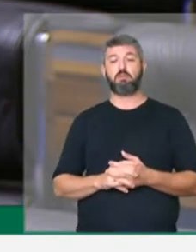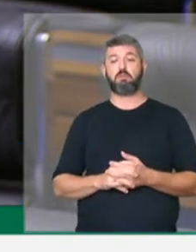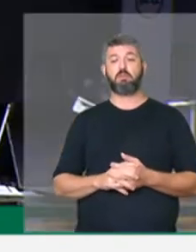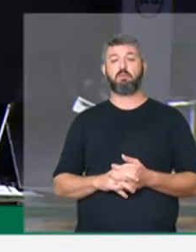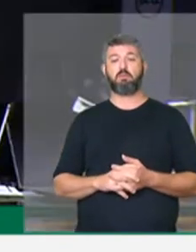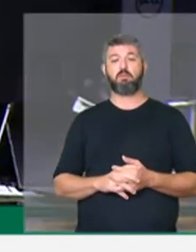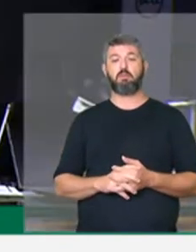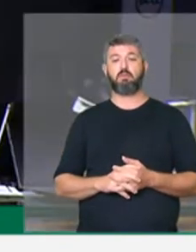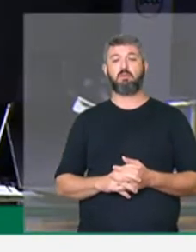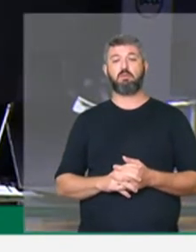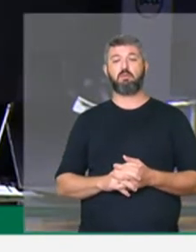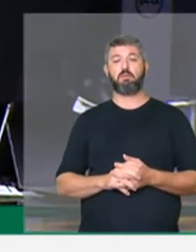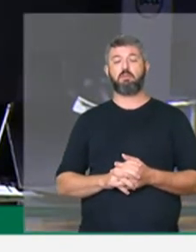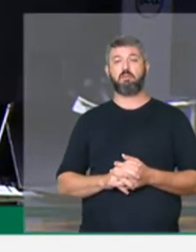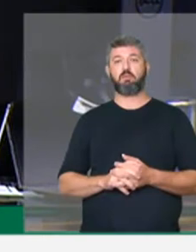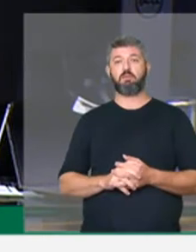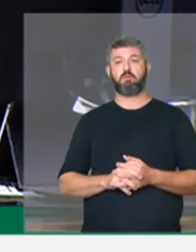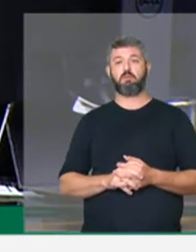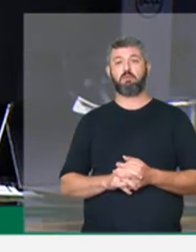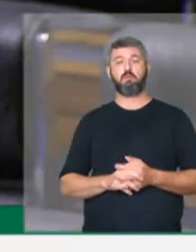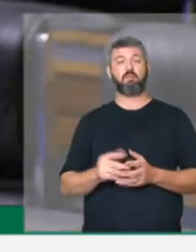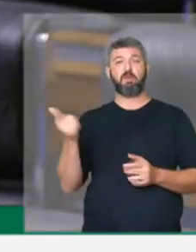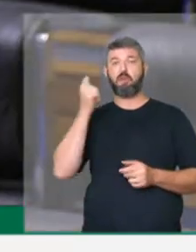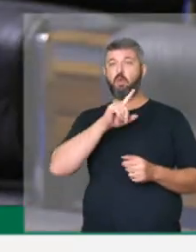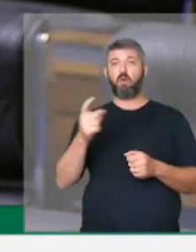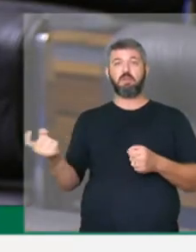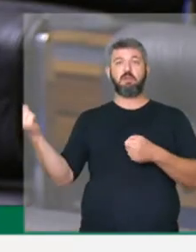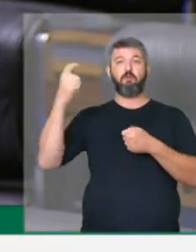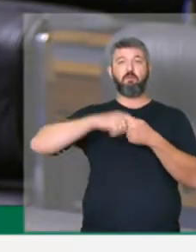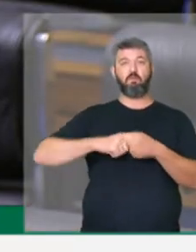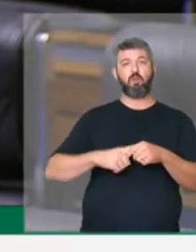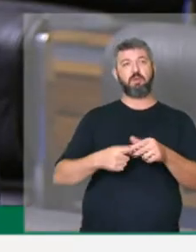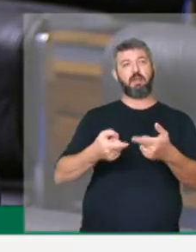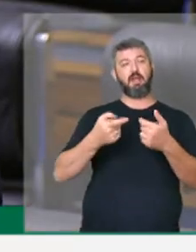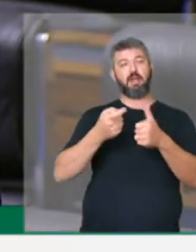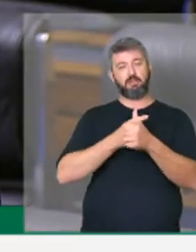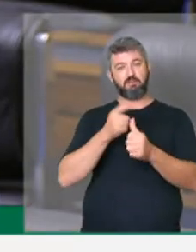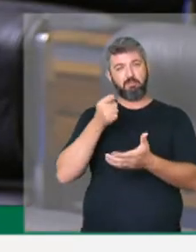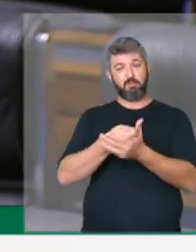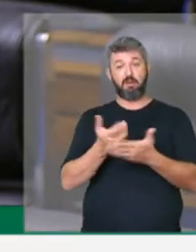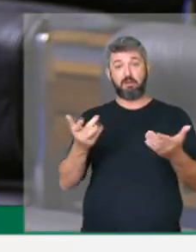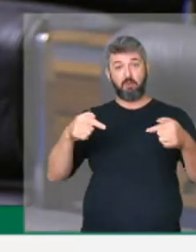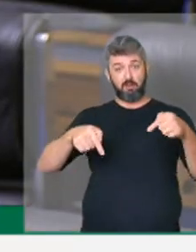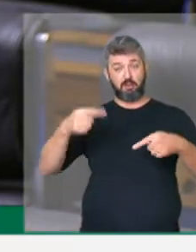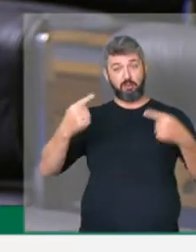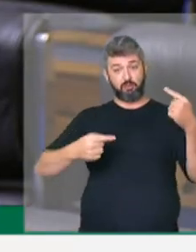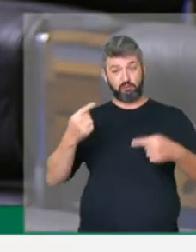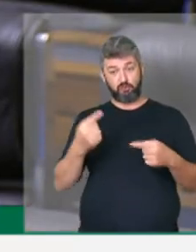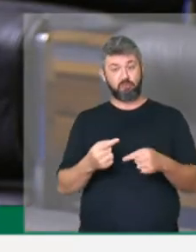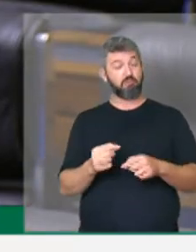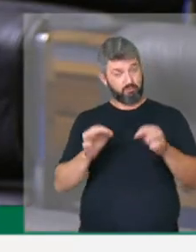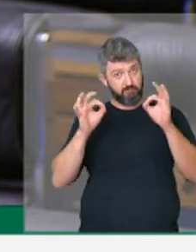FORAM STINDOS PELA PRÓPRIA INÉRCIA. A INÉRCIA ACABOU OS FUNDOS E AGORA ESTAMOS LEGALIZANDO INCLUSIVE ESSA